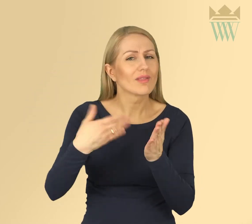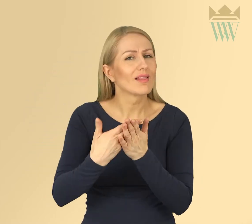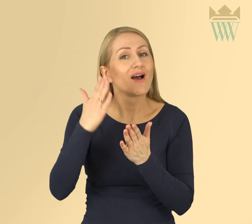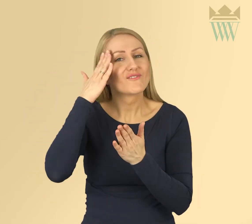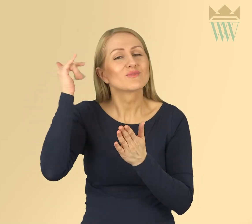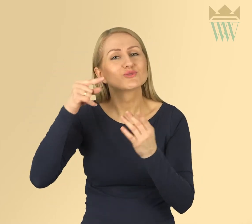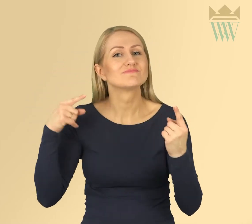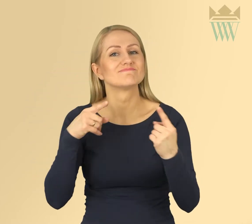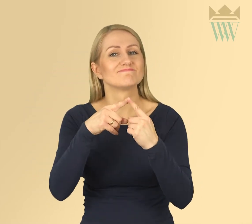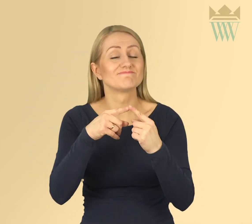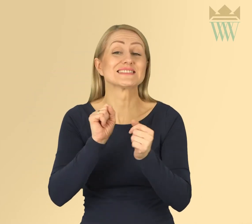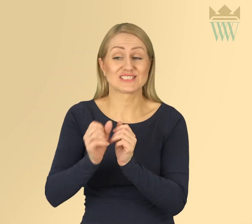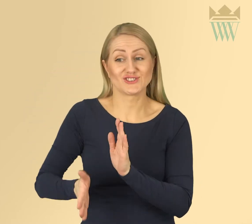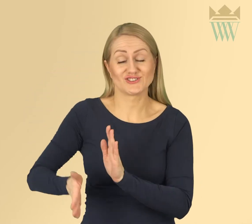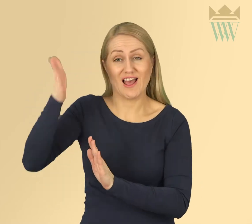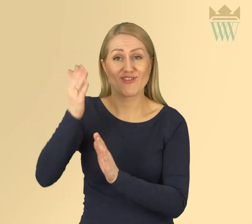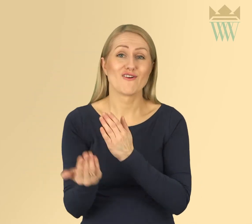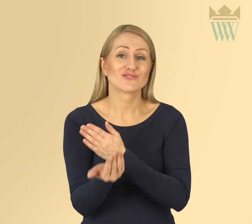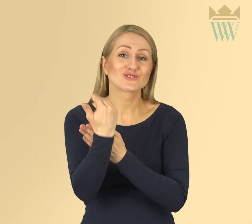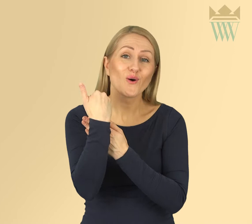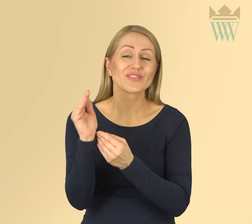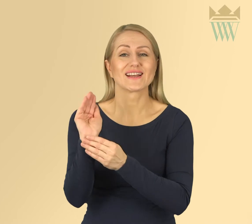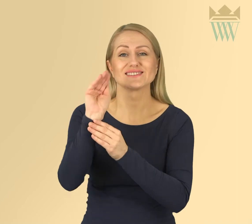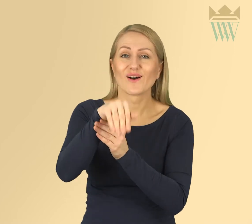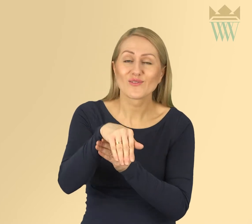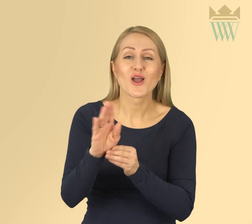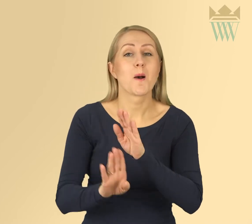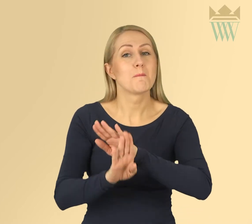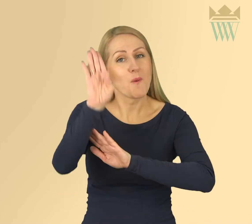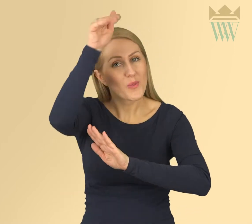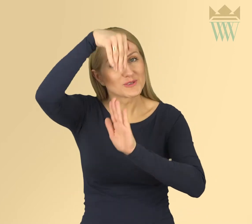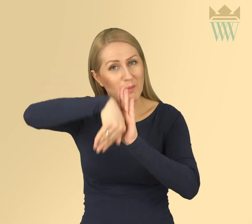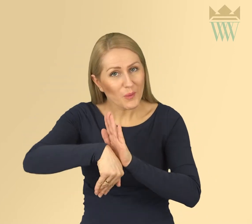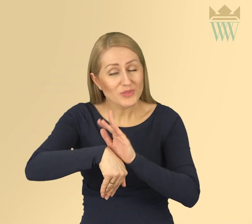Mamy więc elewację wschodnią, zachodnią, północną i południową.